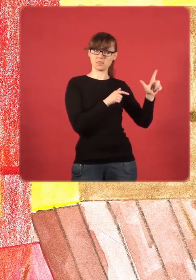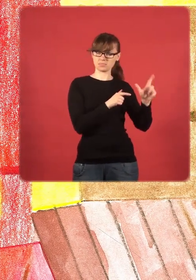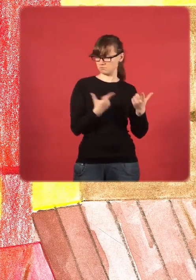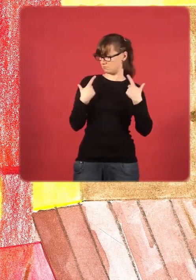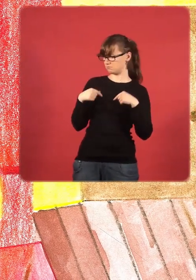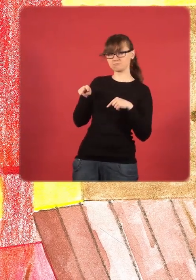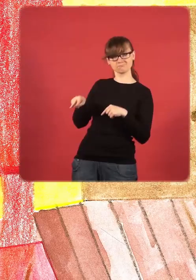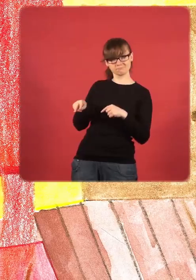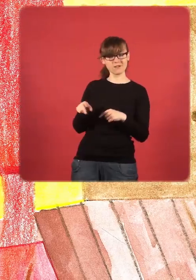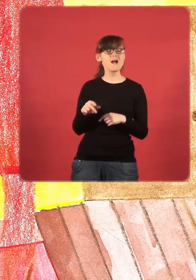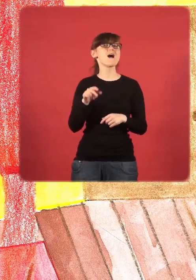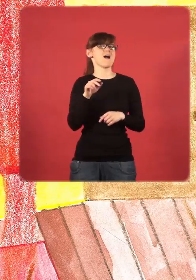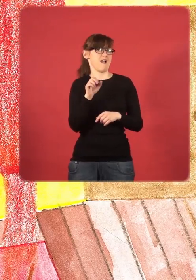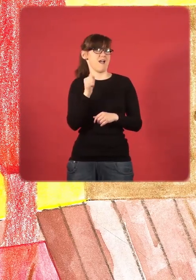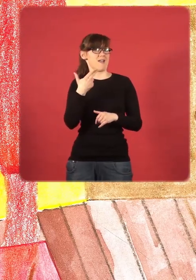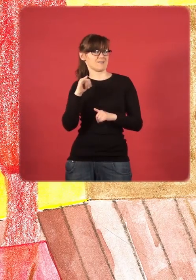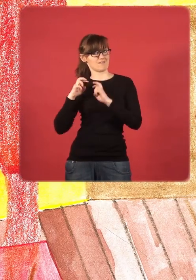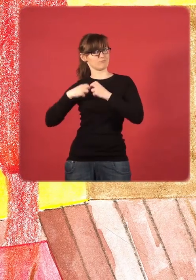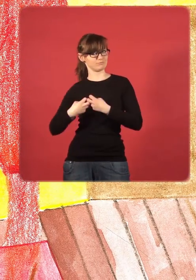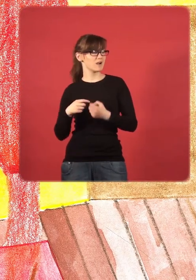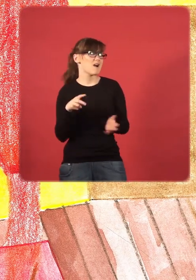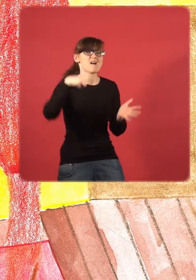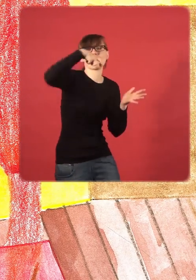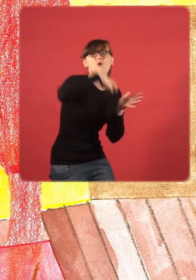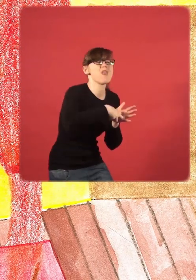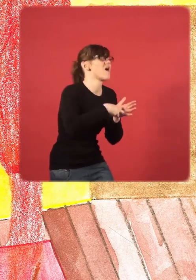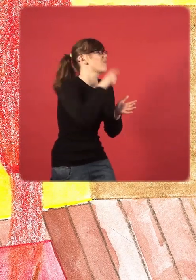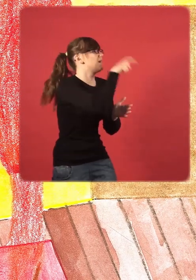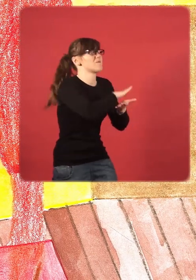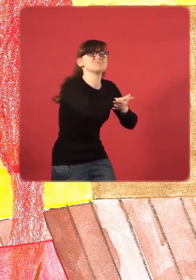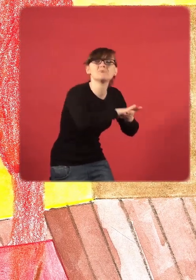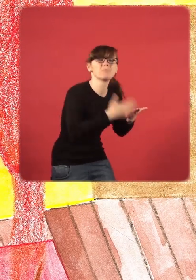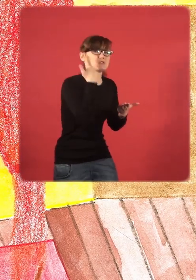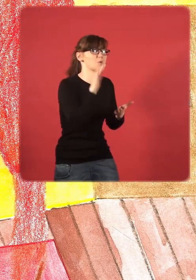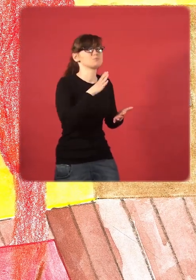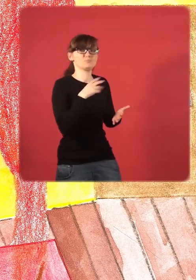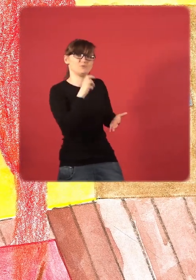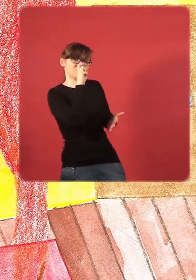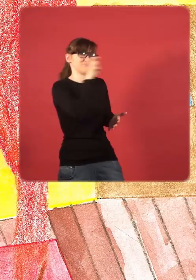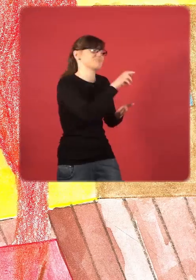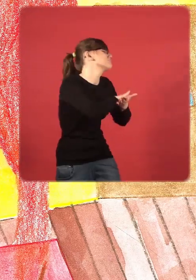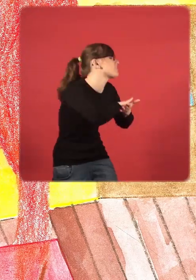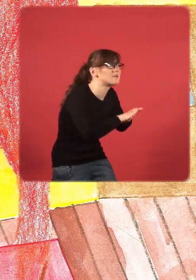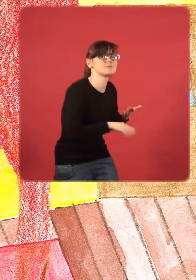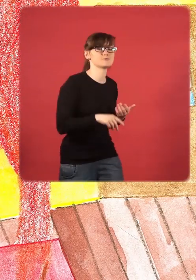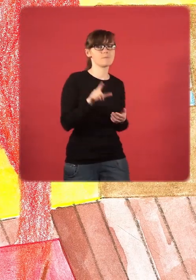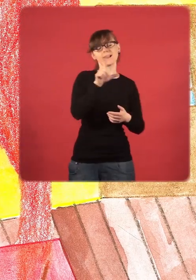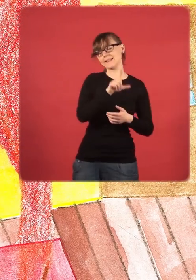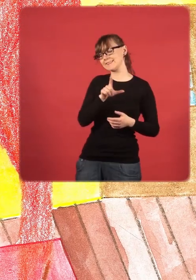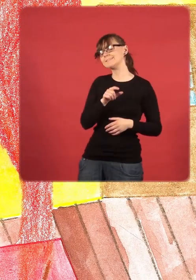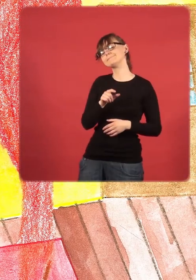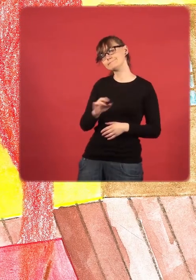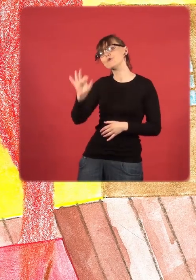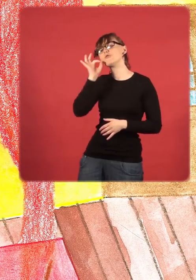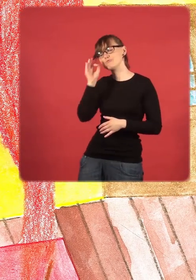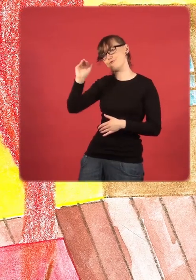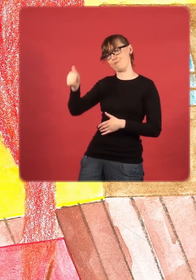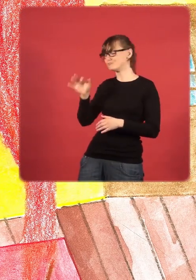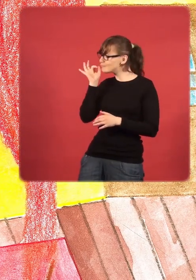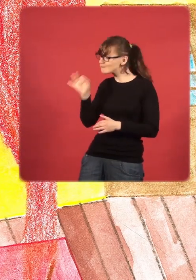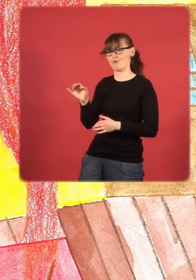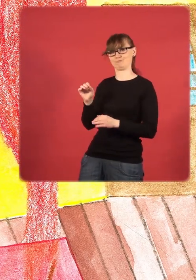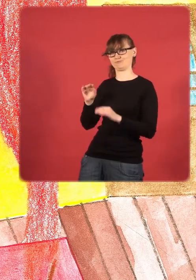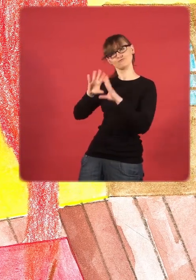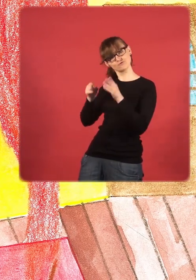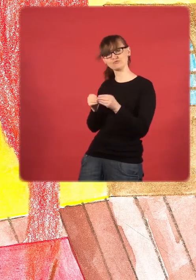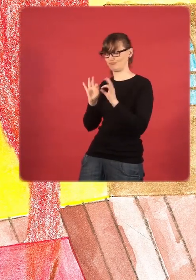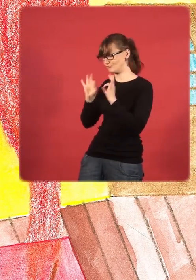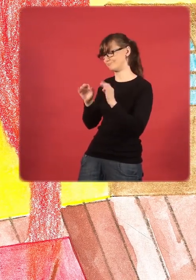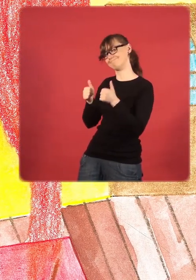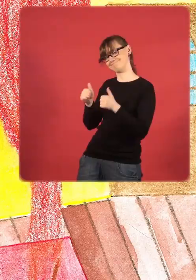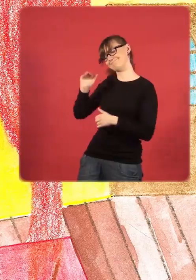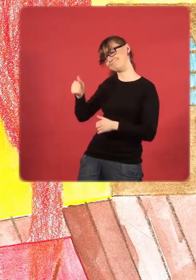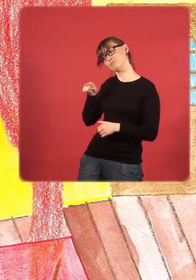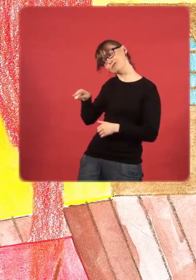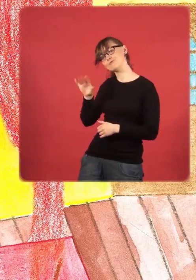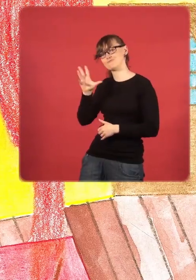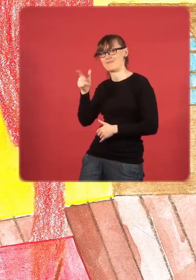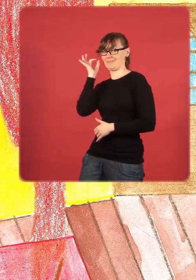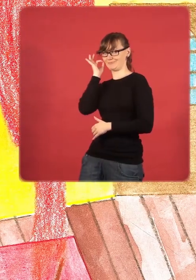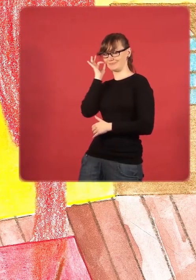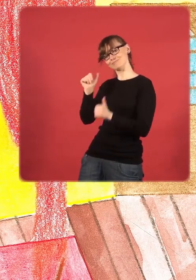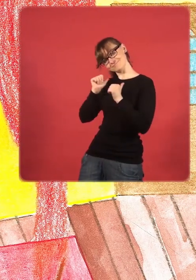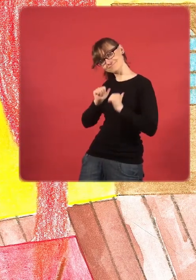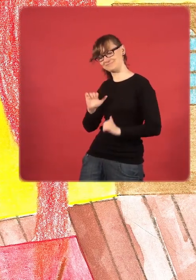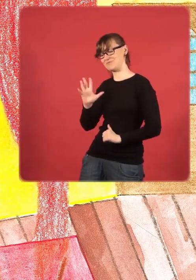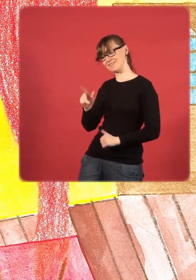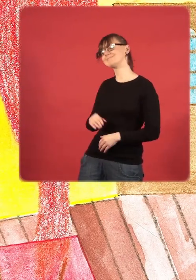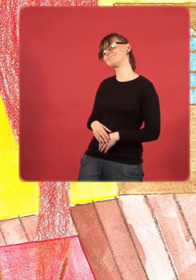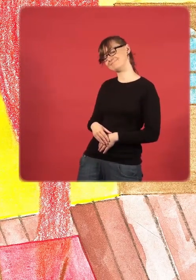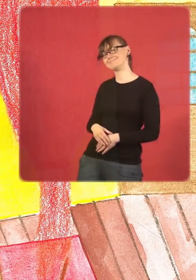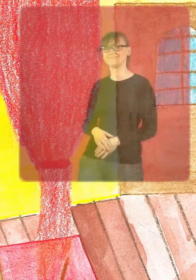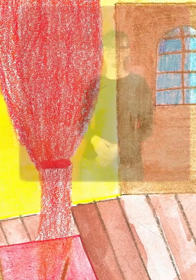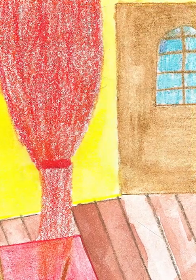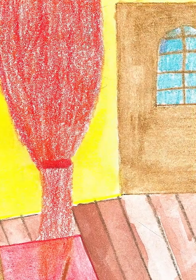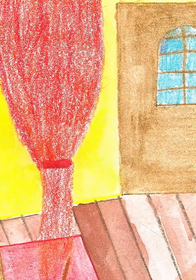Ania padła na kolana, wyciągnęła ręce przed siebie i błagała o przebaczenia, mówiąc, że jest jej bardzo wstyd, że zawiodła swoich opiekunów.